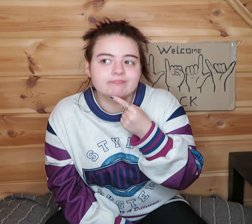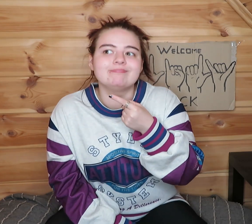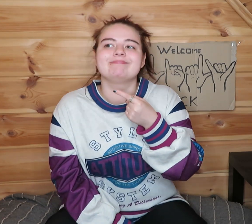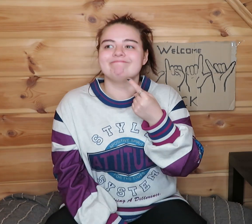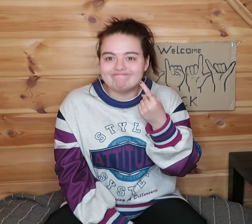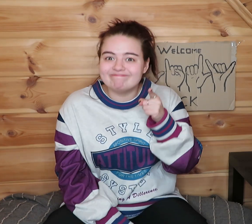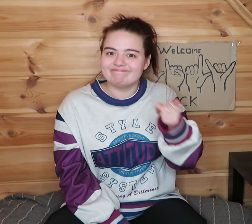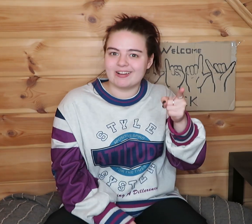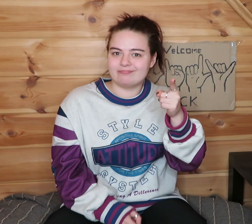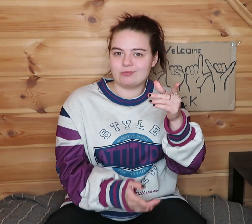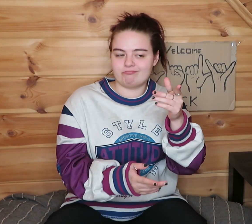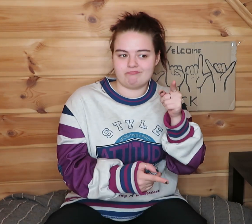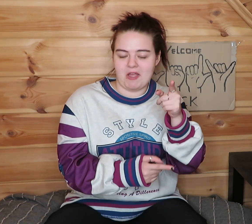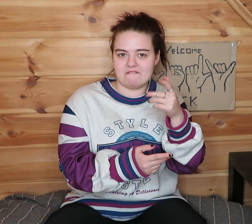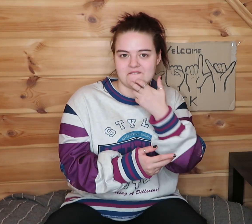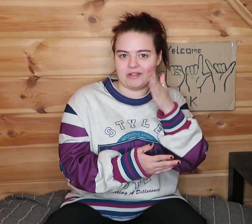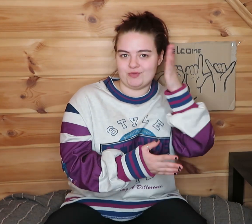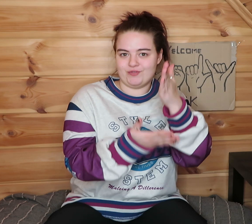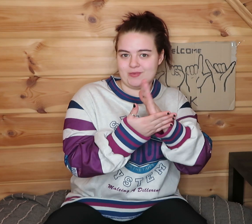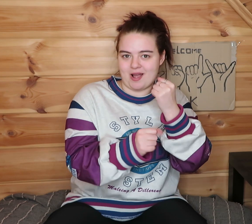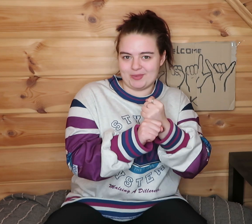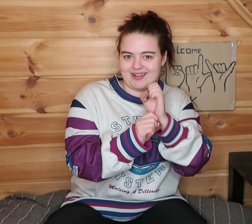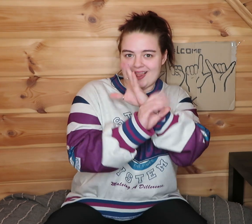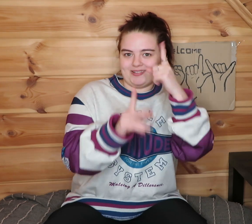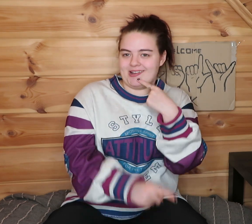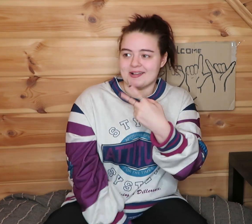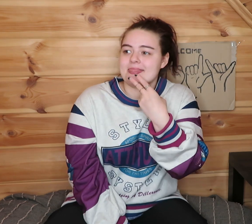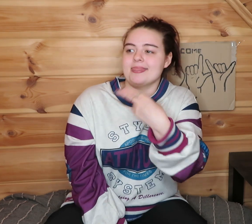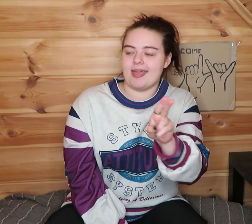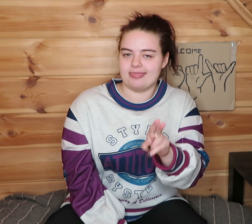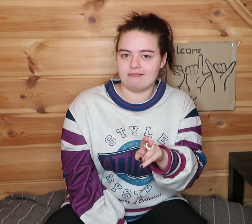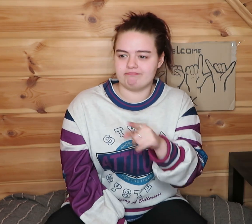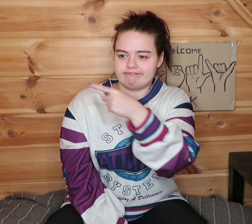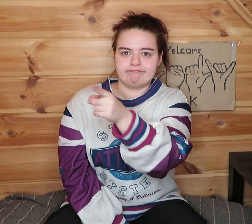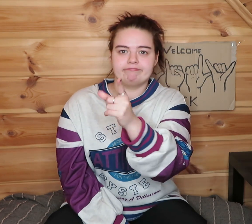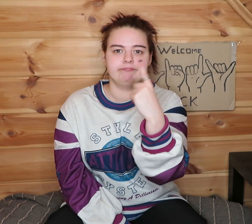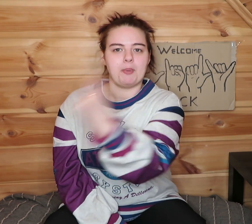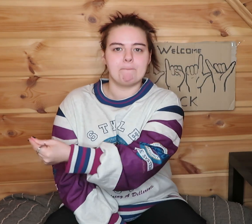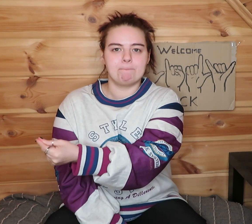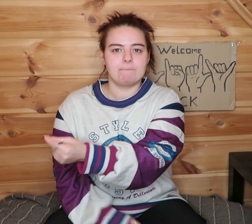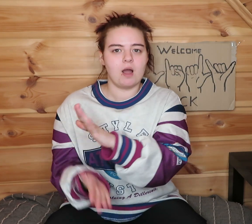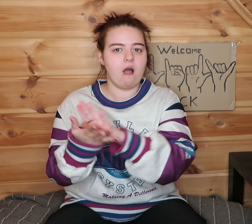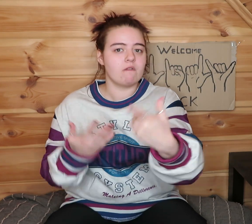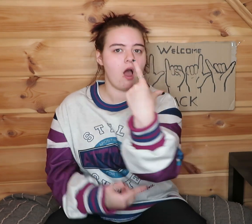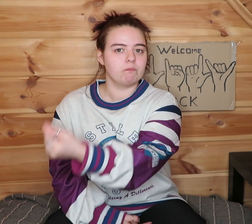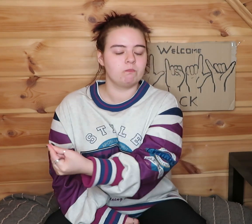Der angehende DolmetscherIn sagt natürlich "Nein". Und der Gehörlose geht einfach....